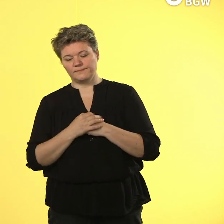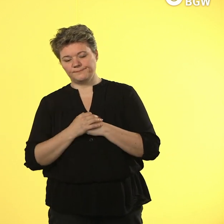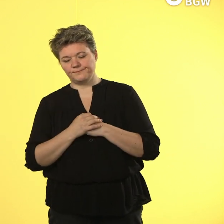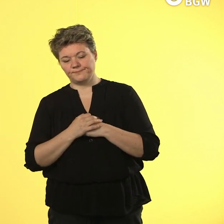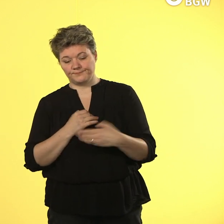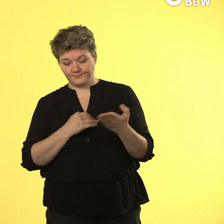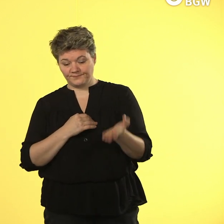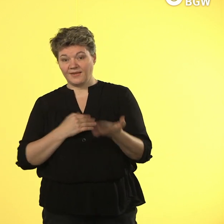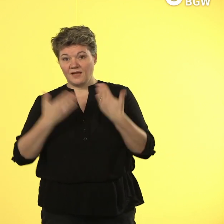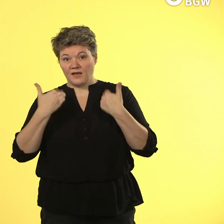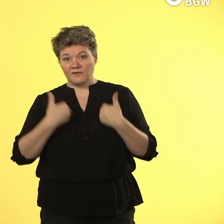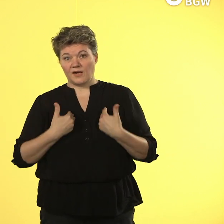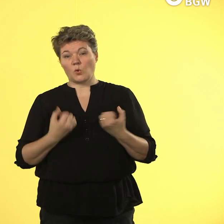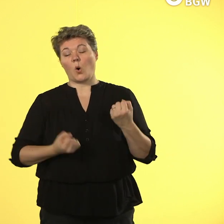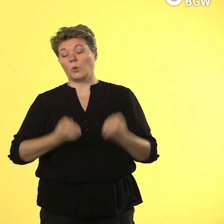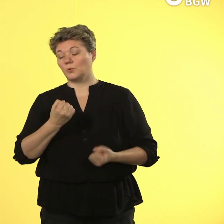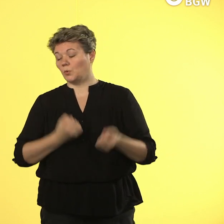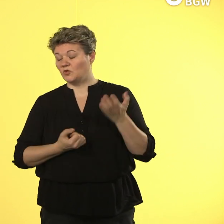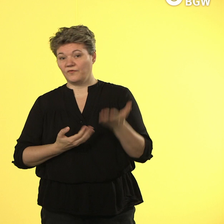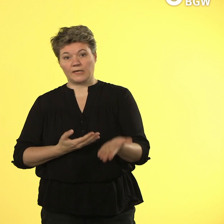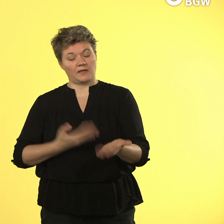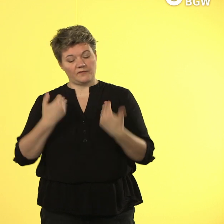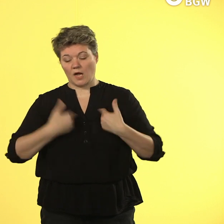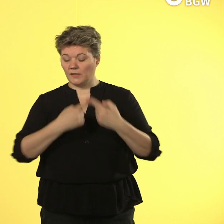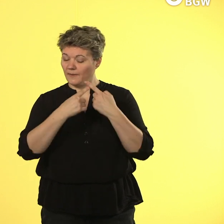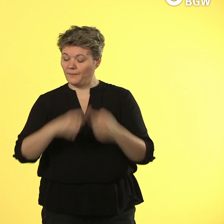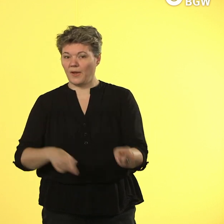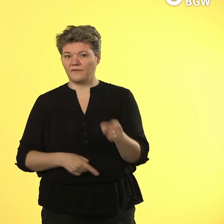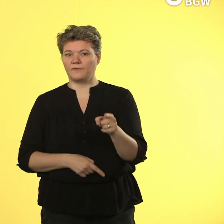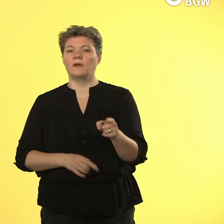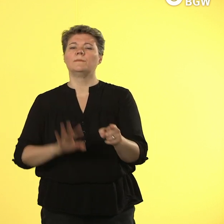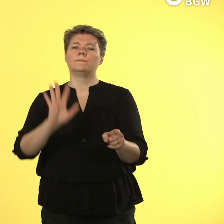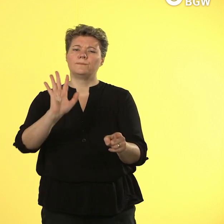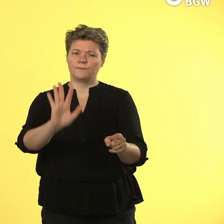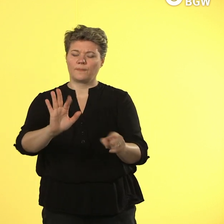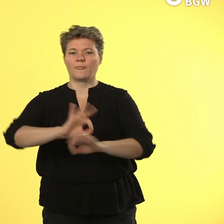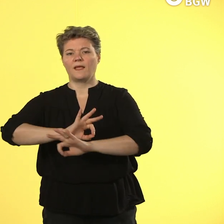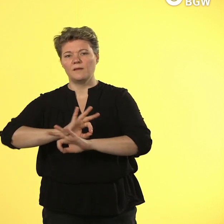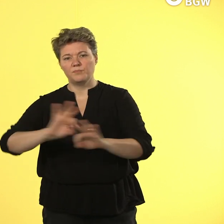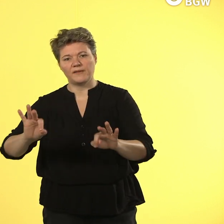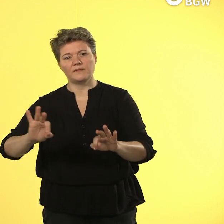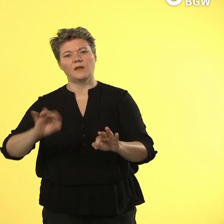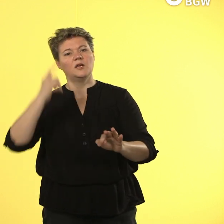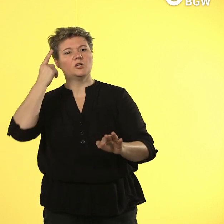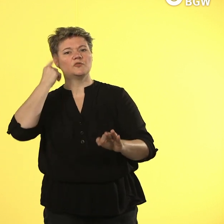dann wollen wir mal Anforderung zurücknehmen, stress- und aggressions- auslösende Reize minimieren.